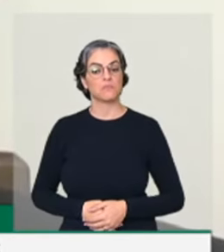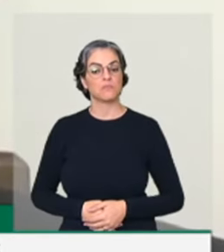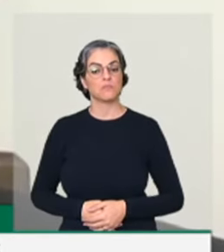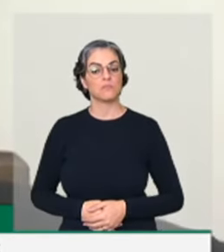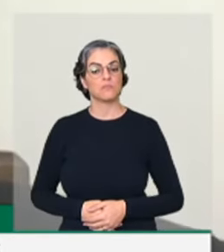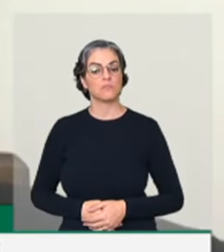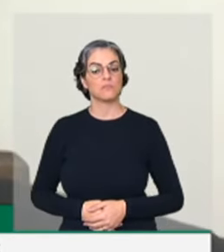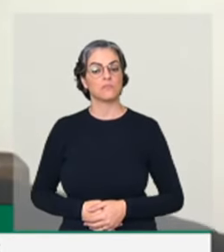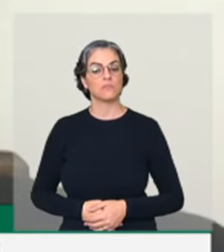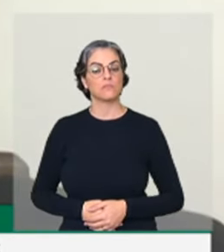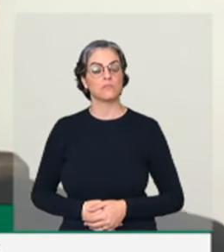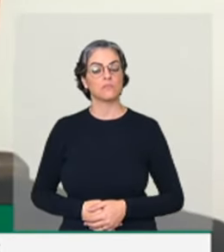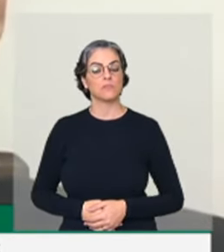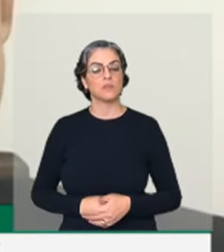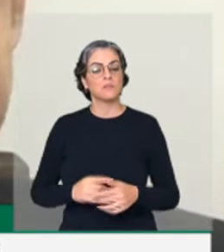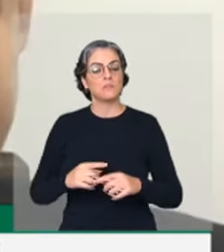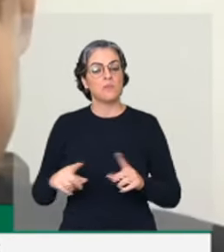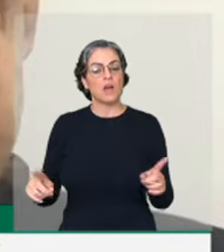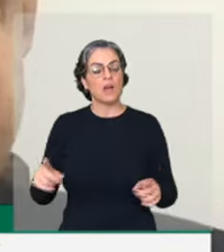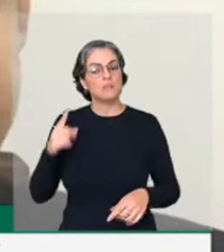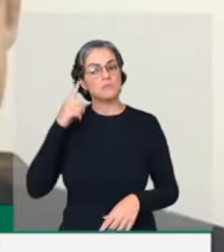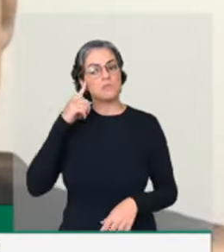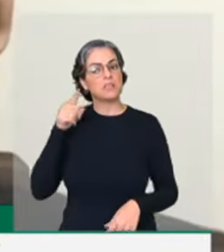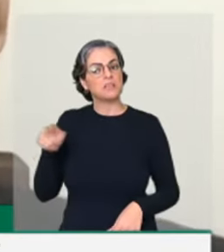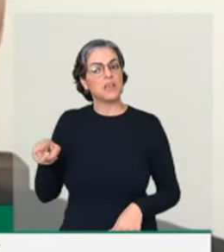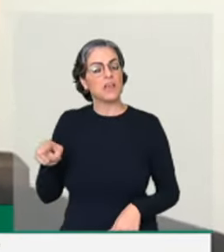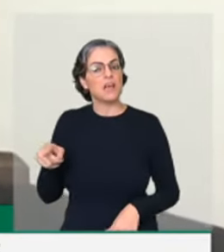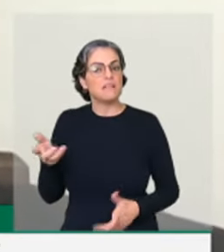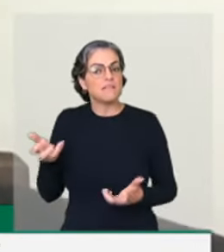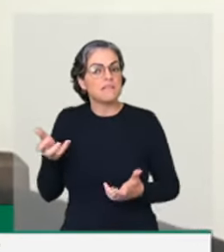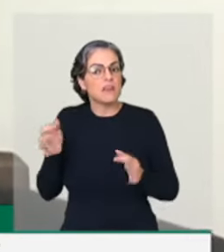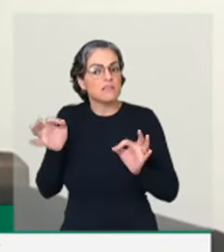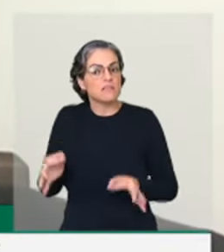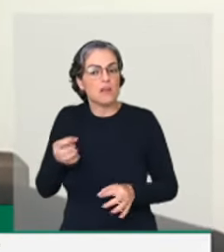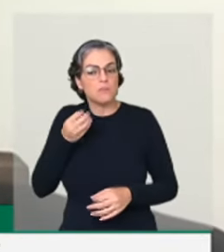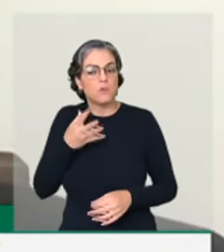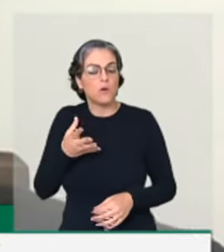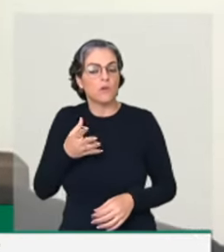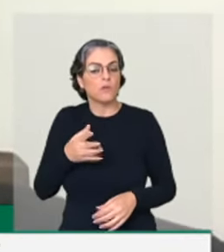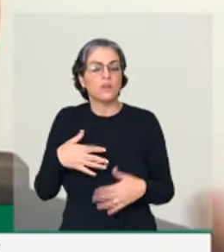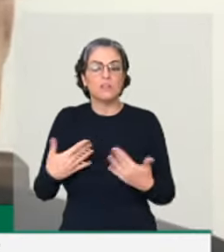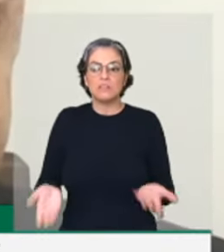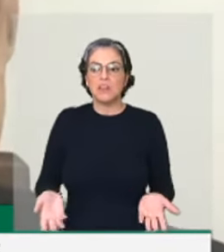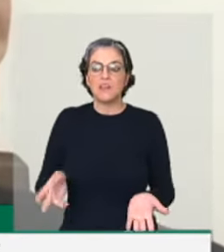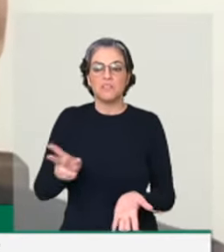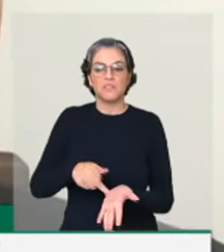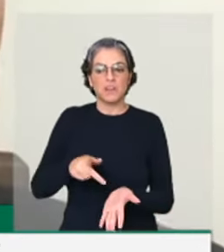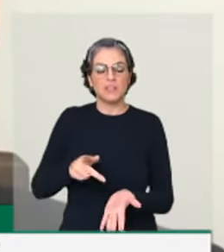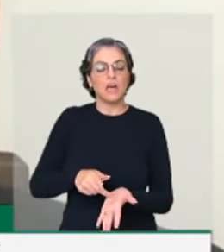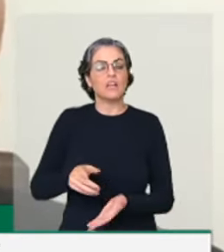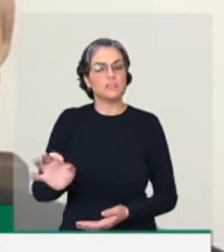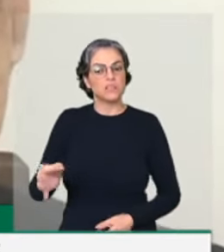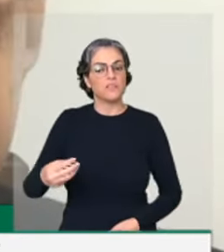ENTÃO REPETIR... DE FATO... VIDA NÃO TEM PREÇO. APLAUDO V.EXA. COMO MÉDICO TAMBÉM POR ESSE CONCEITO QUE É UNIVERSAL, NÃO PRECISA NEM